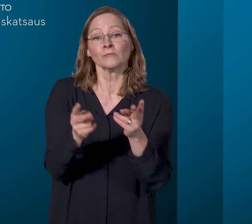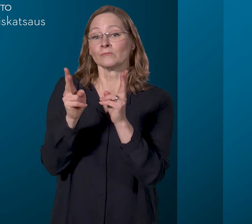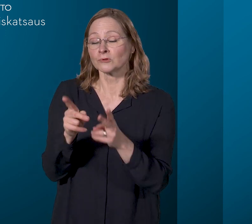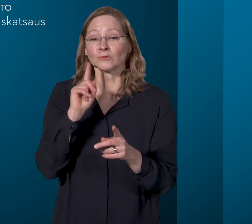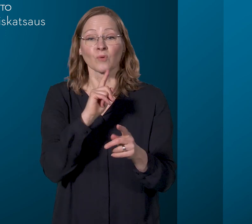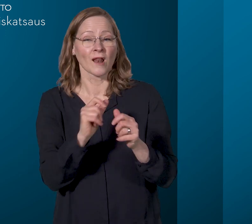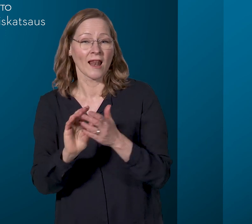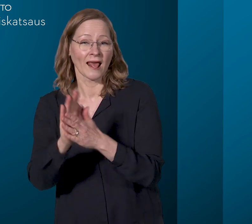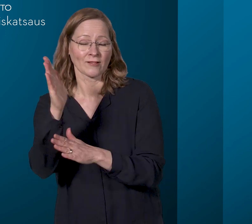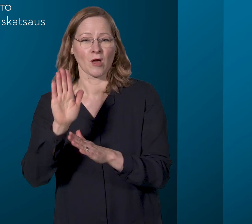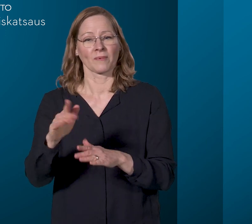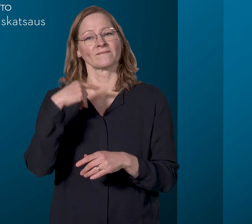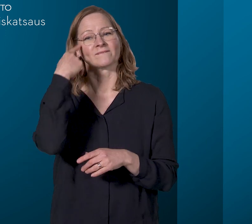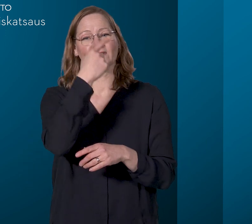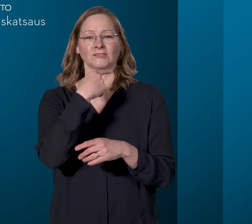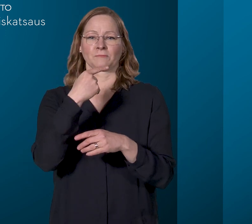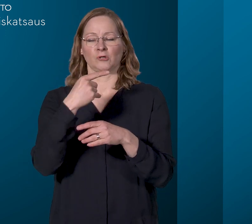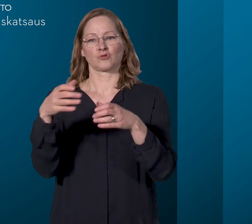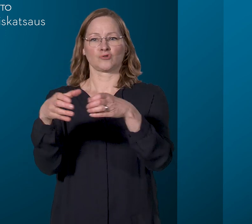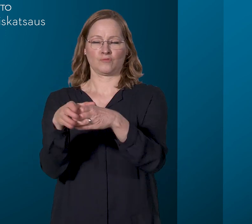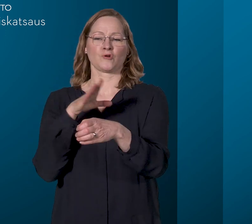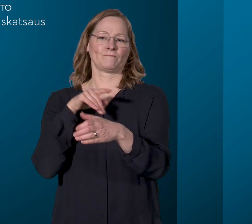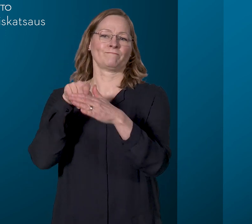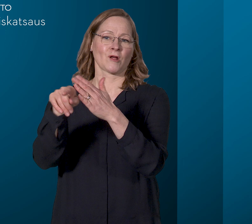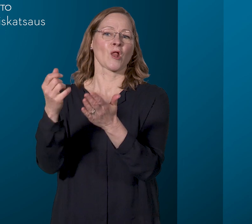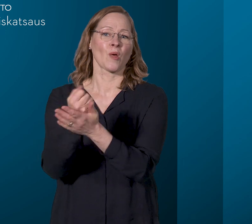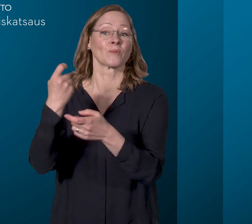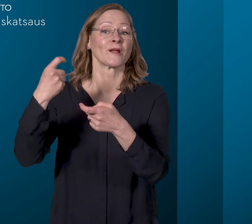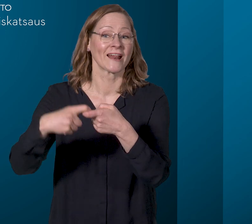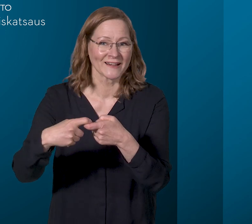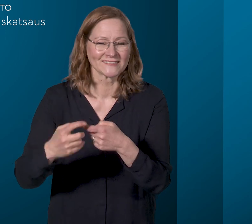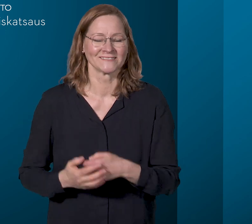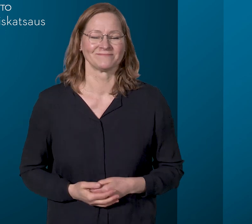että Kuurojen Lehden Facebook-ryhmästä.